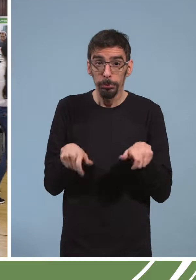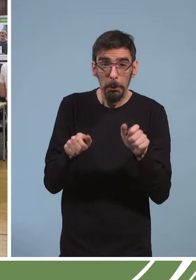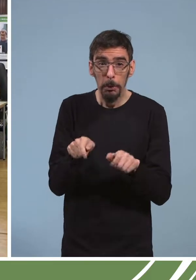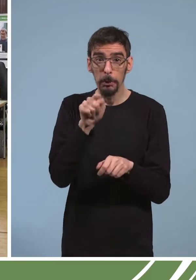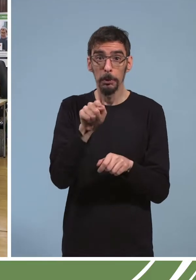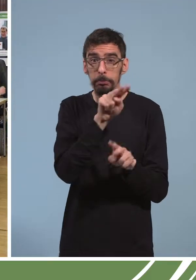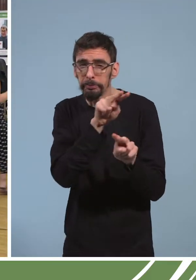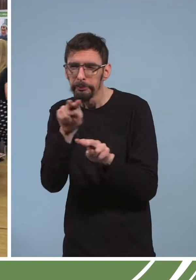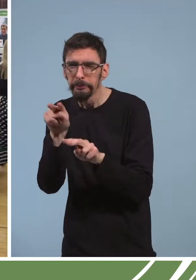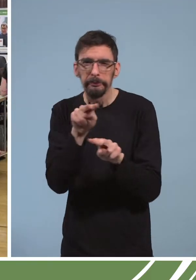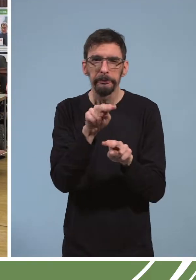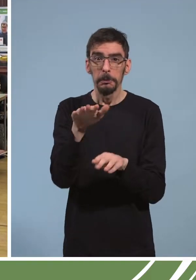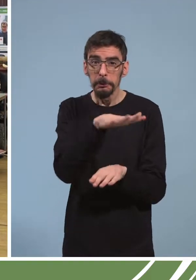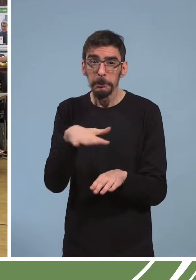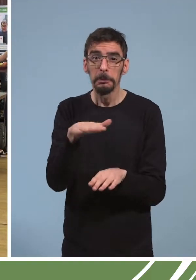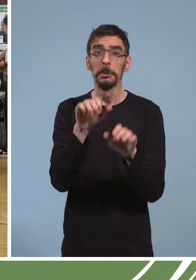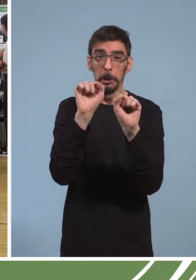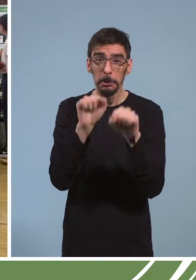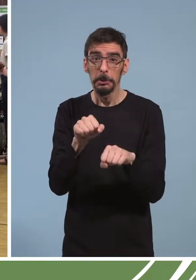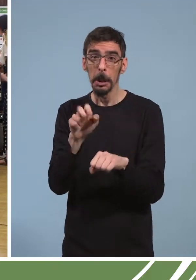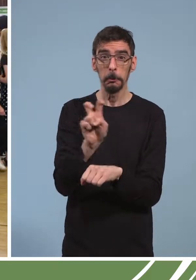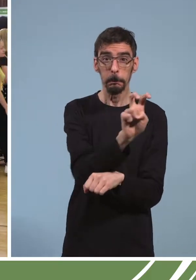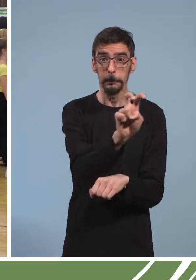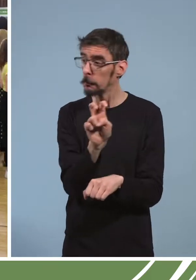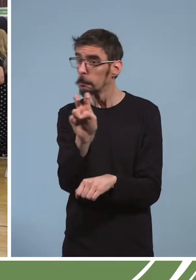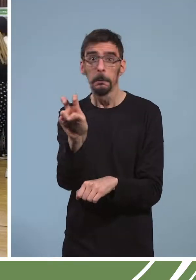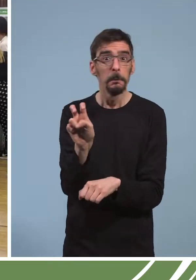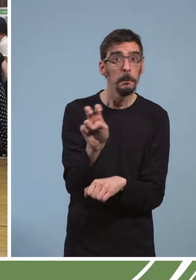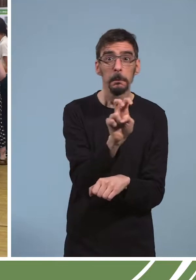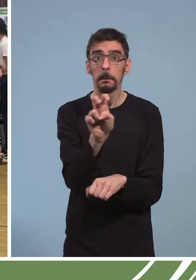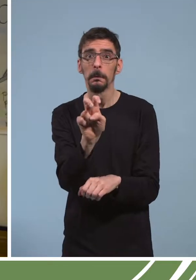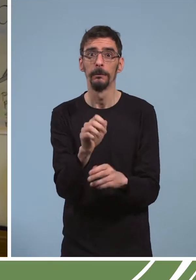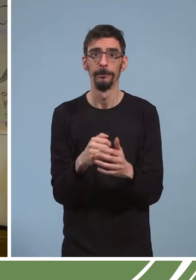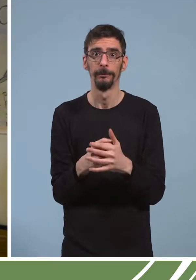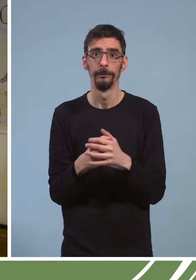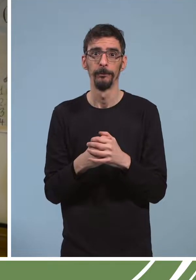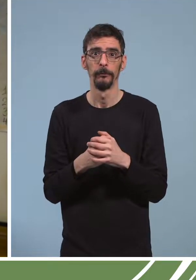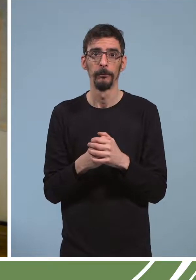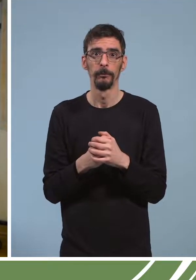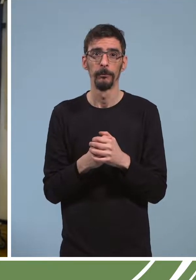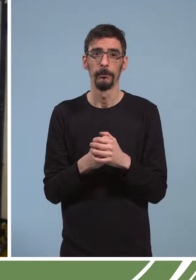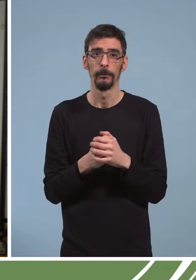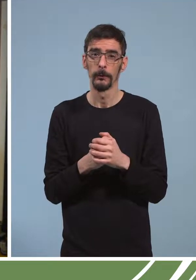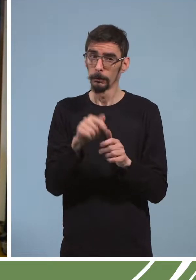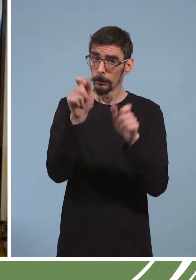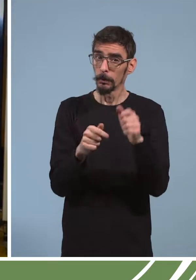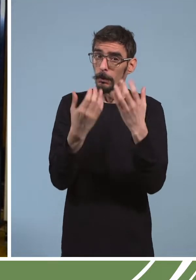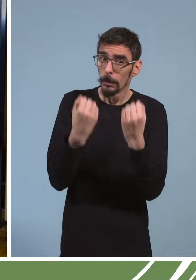Nehmen Rollstuhlnutzer:innen teil? Stelle sicher, dass alle Wege allgemein zugänglich sind. Falls jemand eine motorische Einschränkung hat,